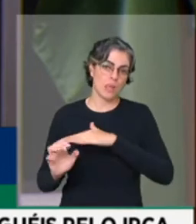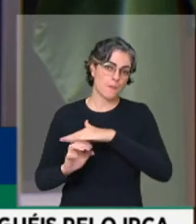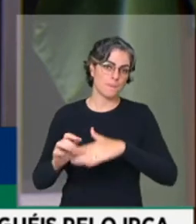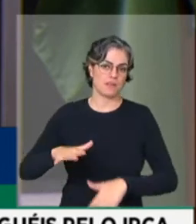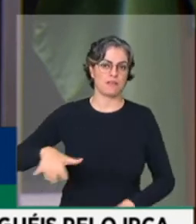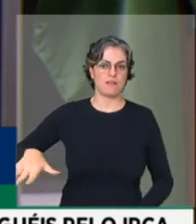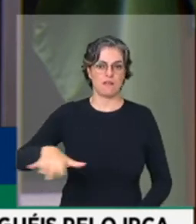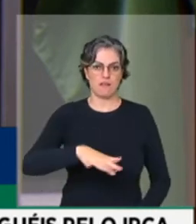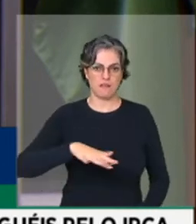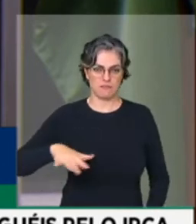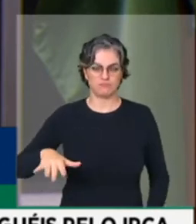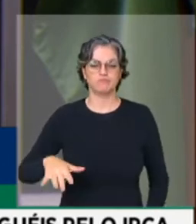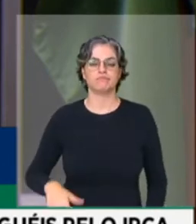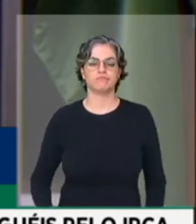RIOS... E MUITO MAIS AQUELES